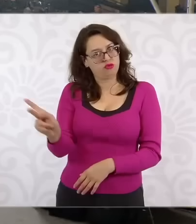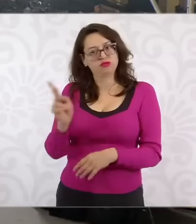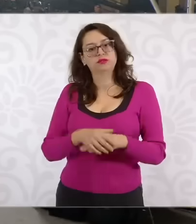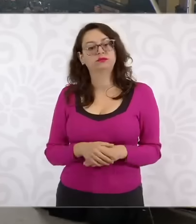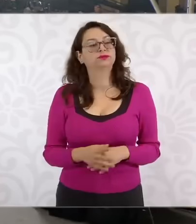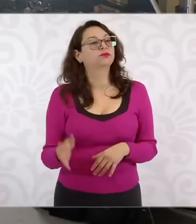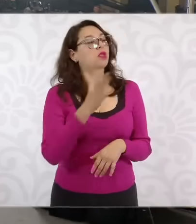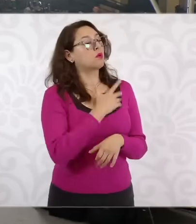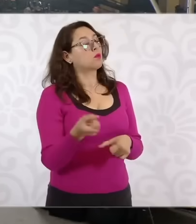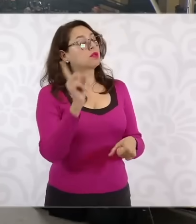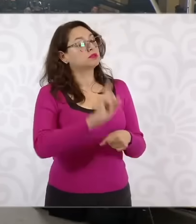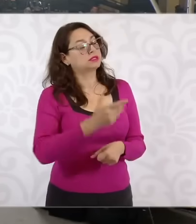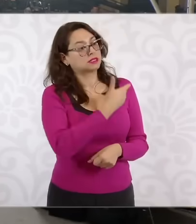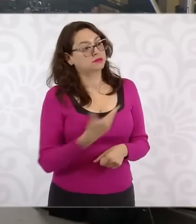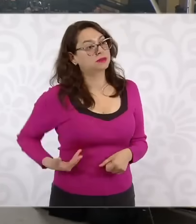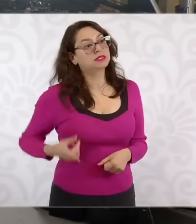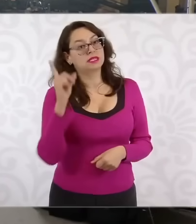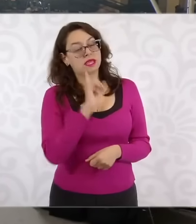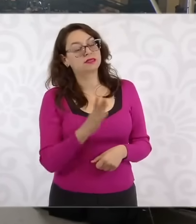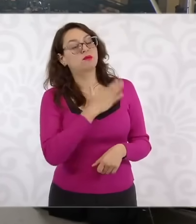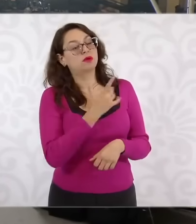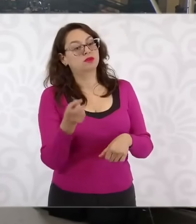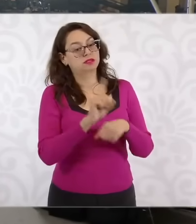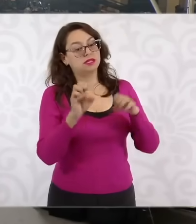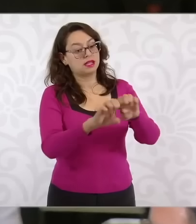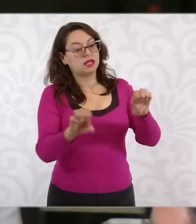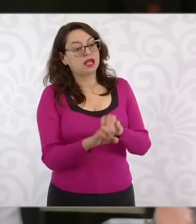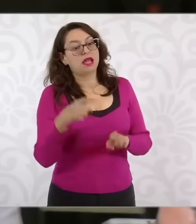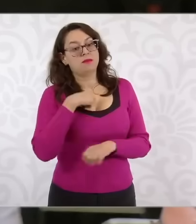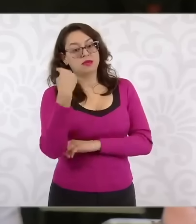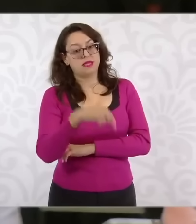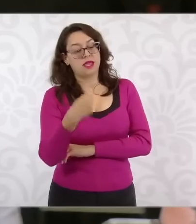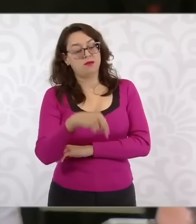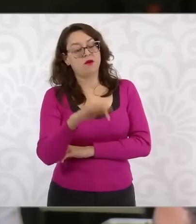presidenta. Buenos días, gabinete. Buenos días a todos. Francisco Montaño del debate de Sinaloa.